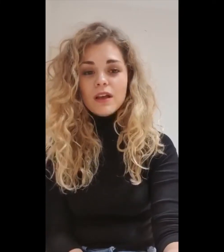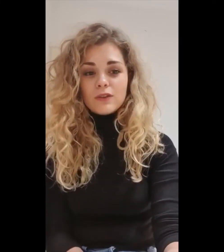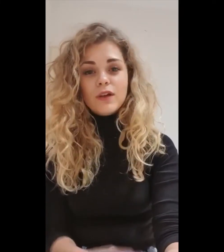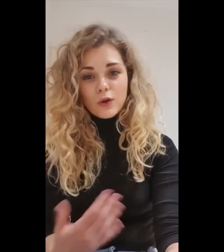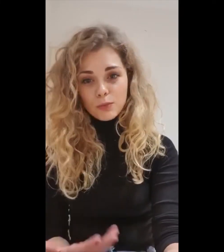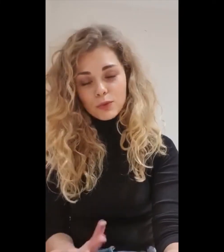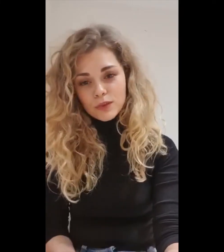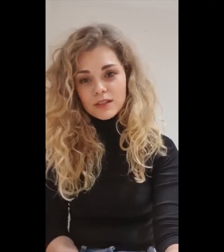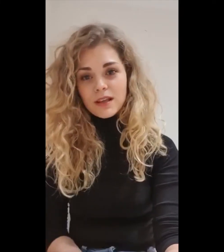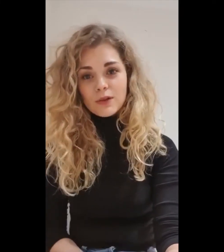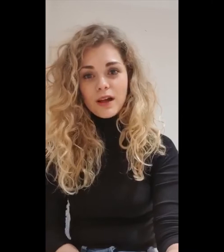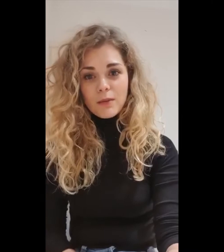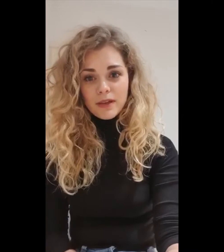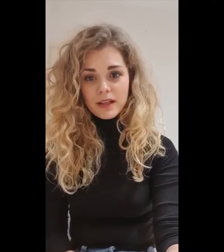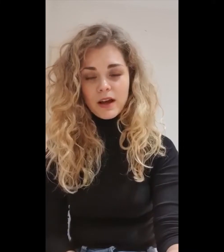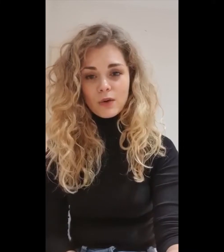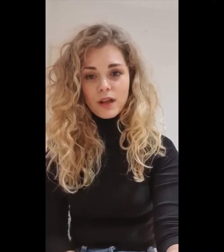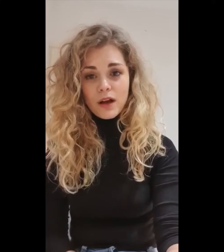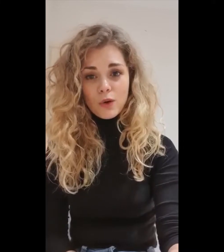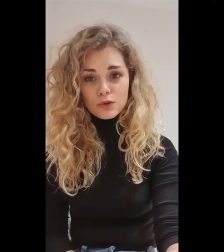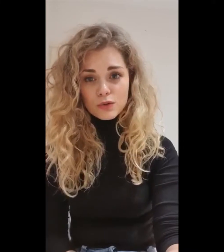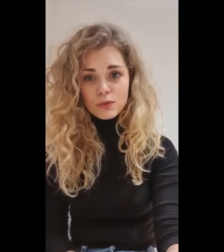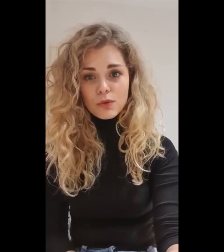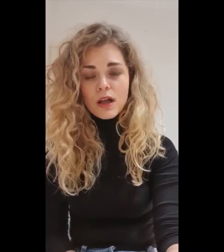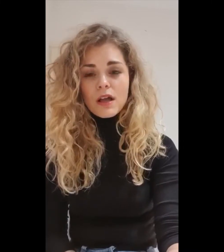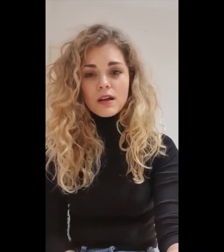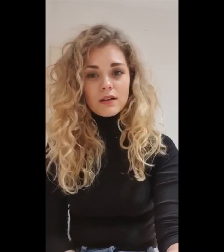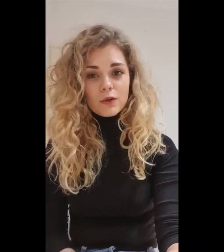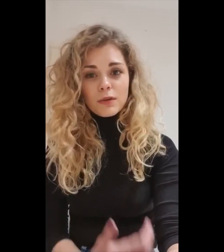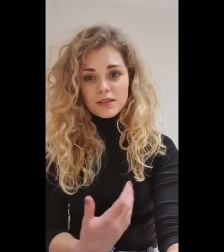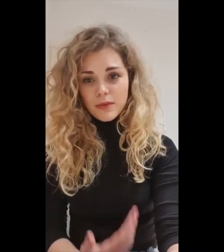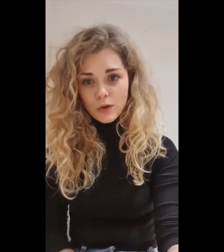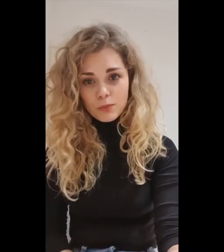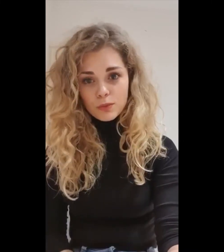To je jako puno utjecalo na mene kao na osobu, dobila sam jako puno